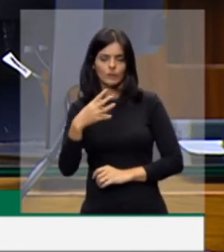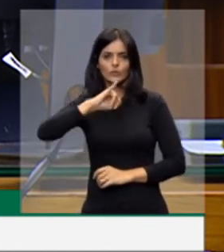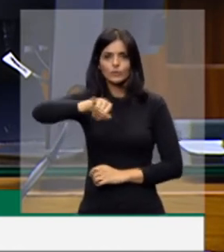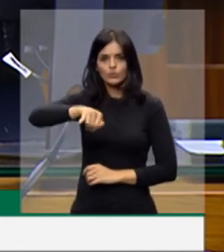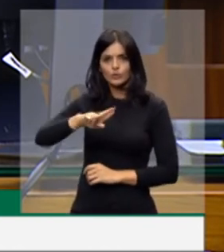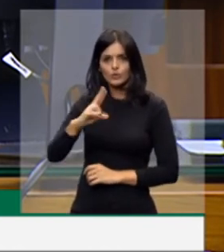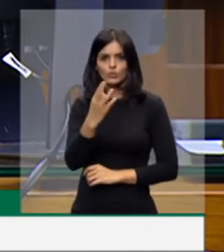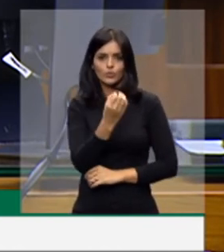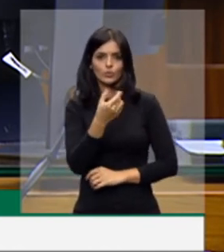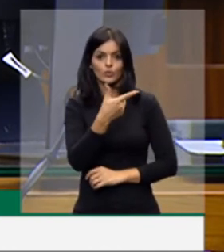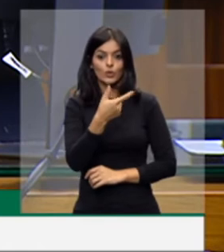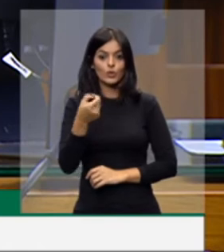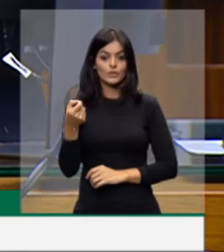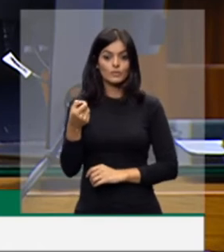DE 2020, QUE ALTERA A LEI